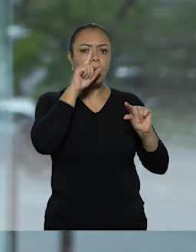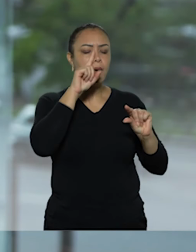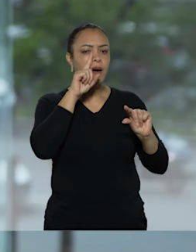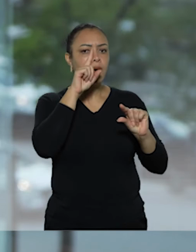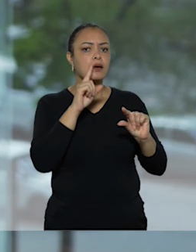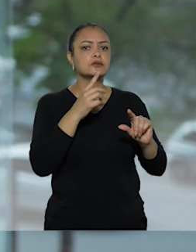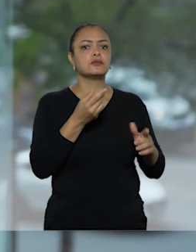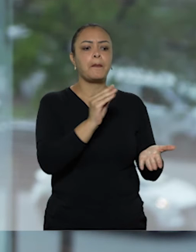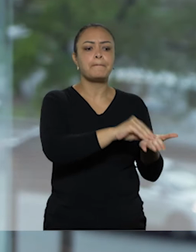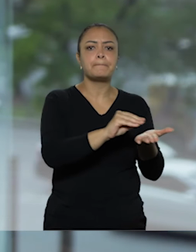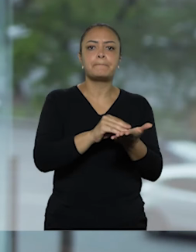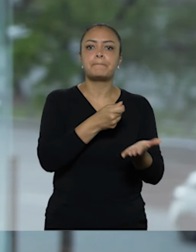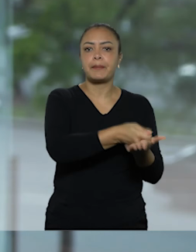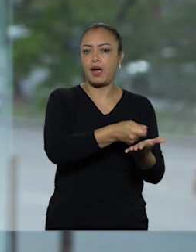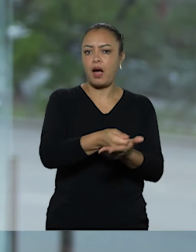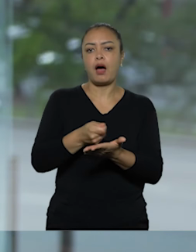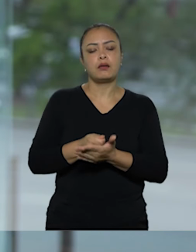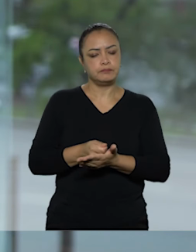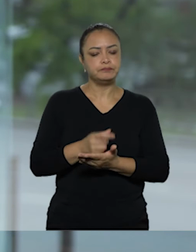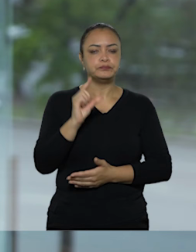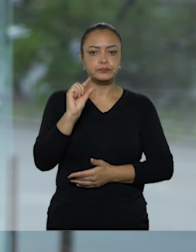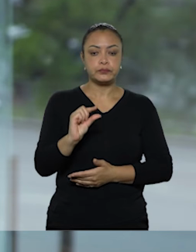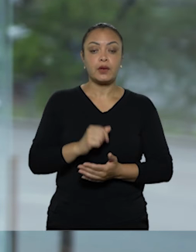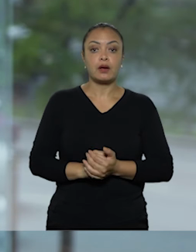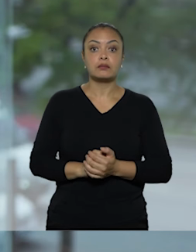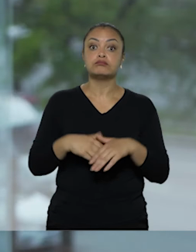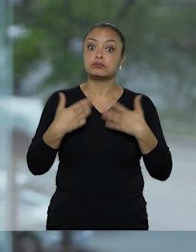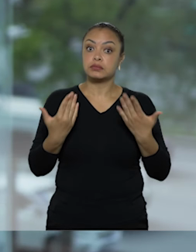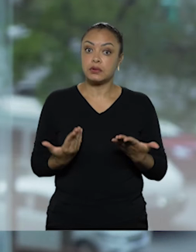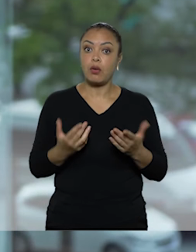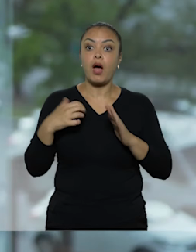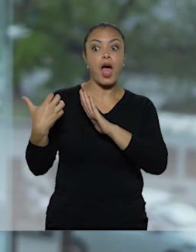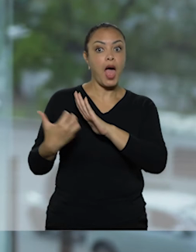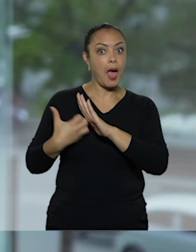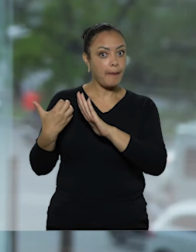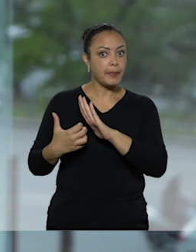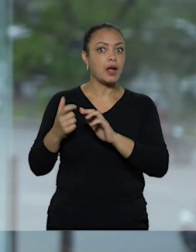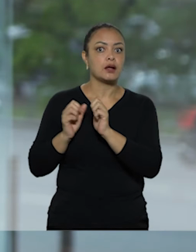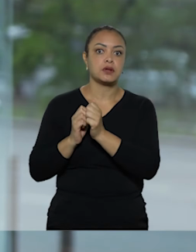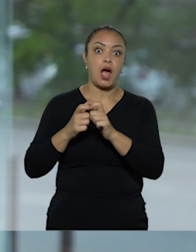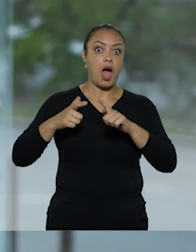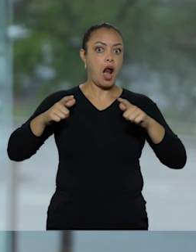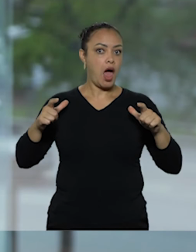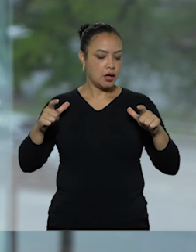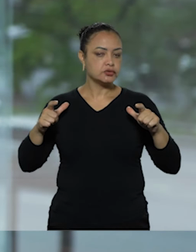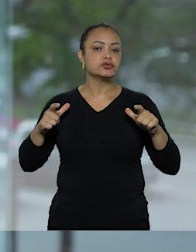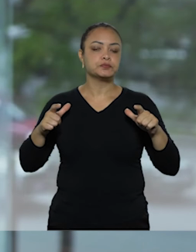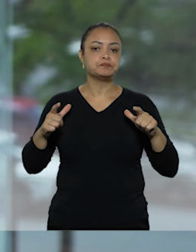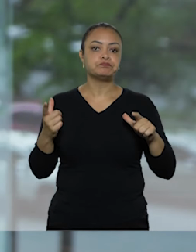para os investidores. Os títulos considerados High Grade, são emitidos por empresas de grande porte, que